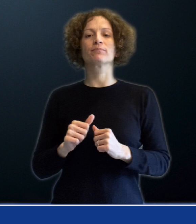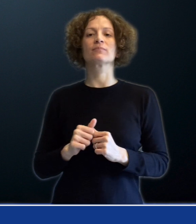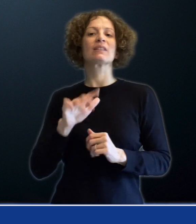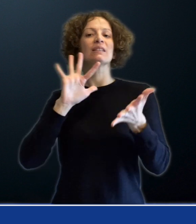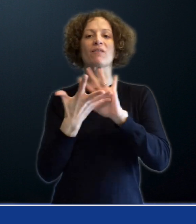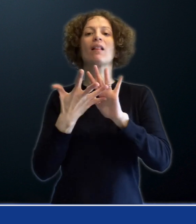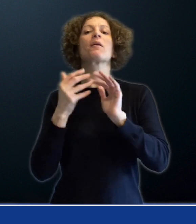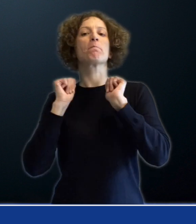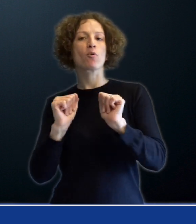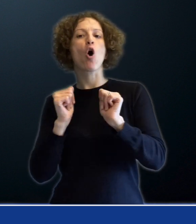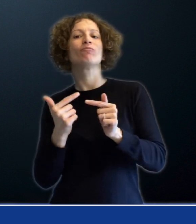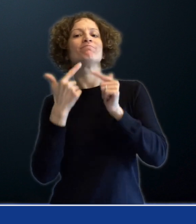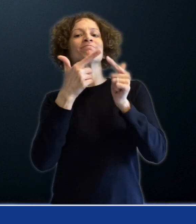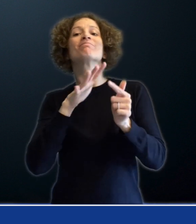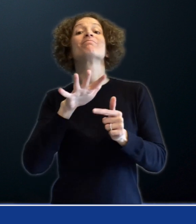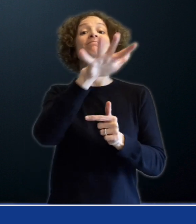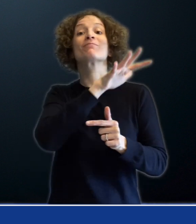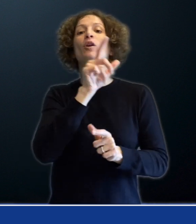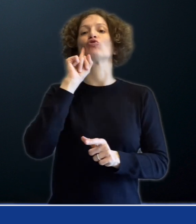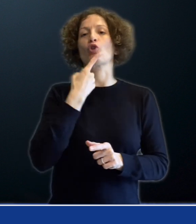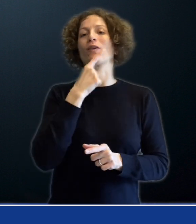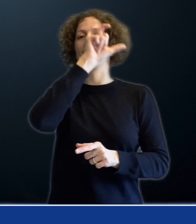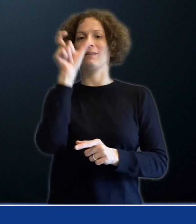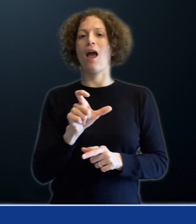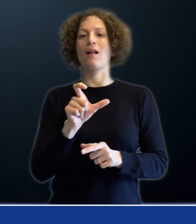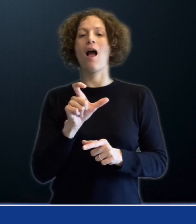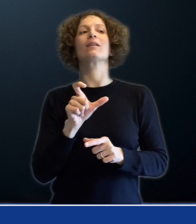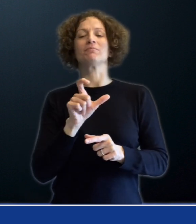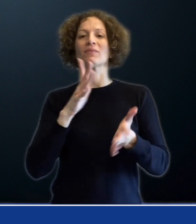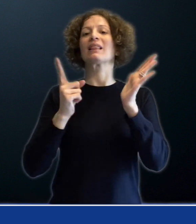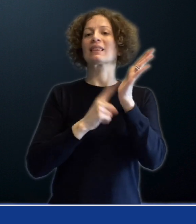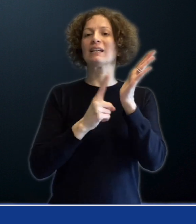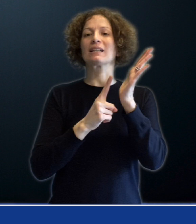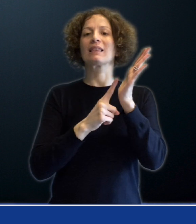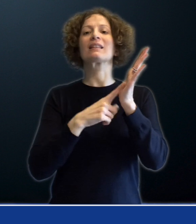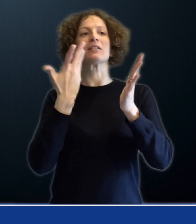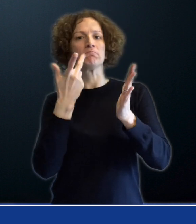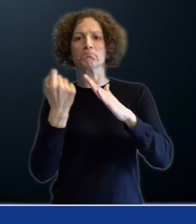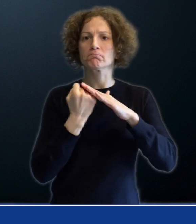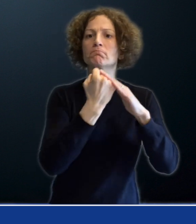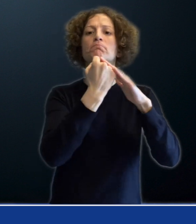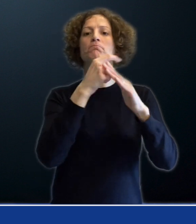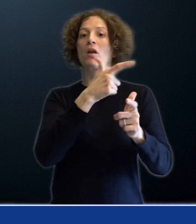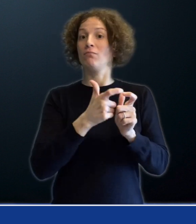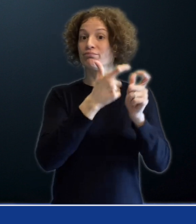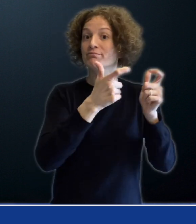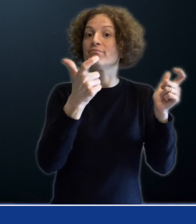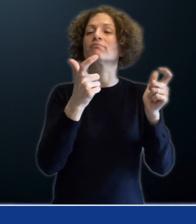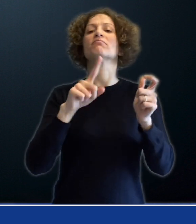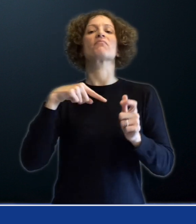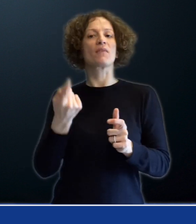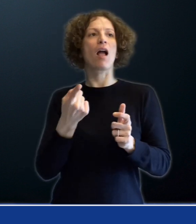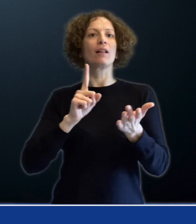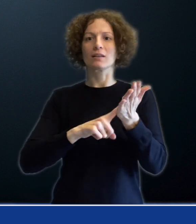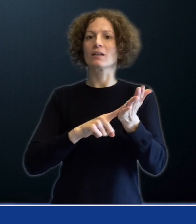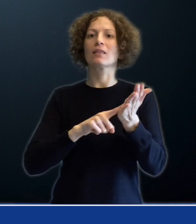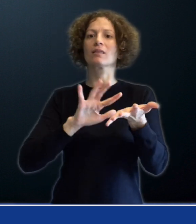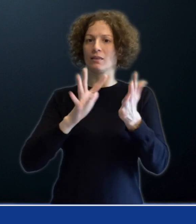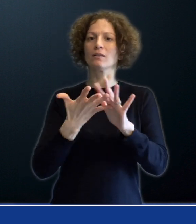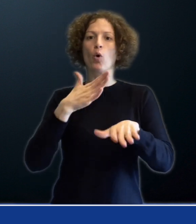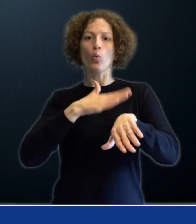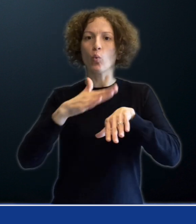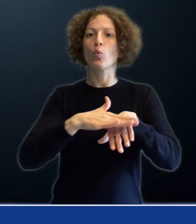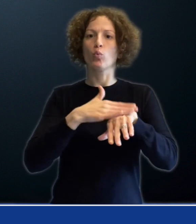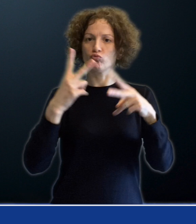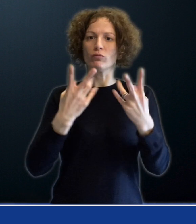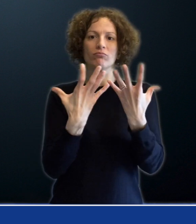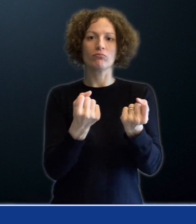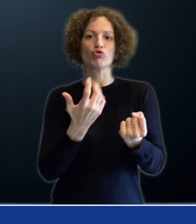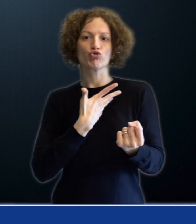al meglio i sordi italiani ad avere piena contezza dei loro diritti e renderli concretamente esigibili.